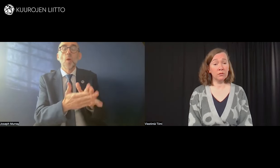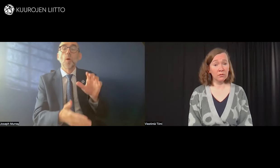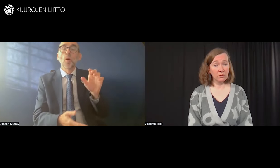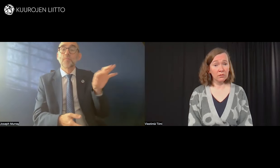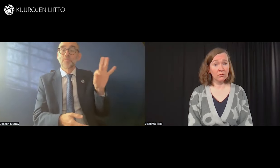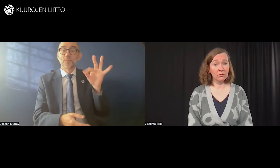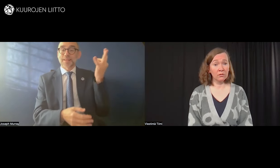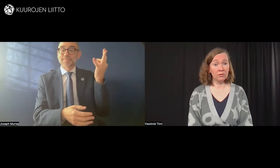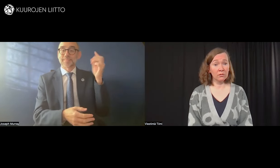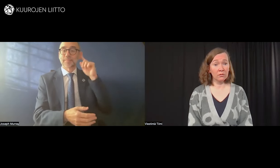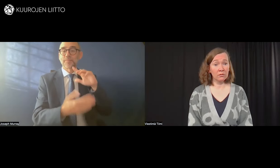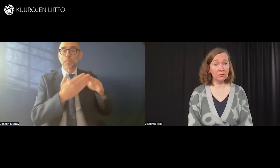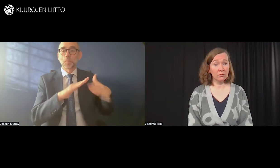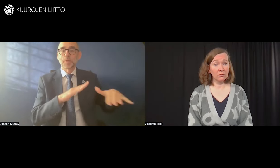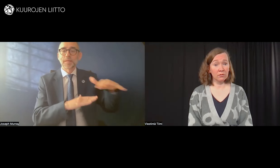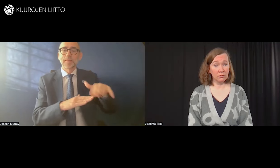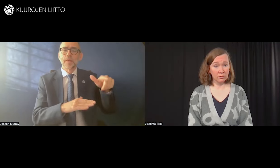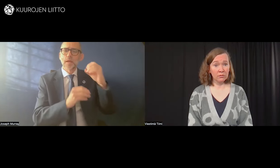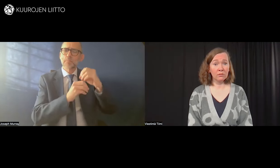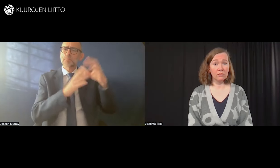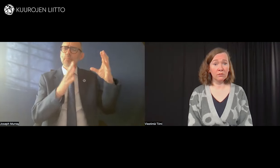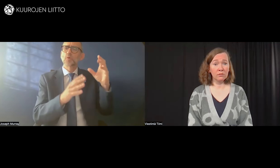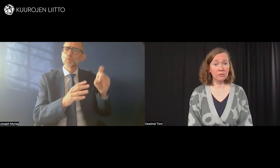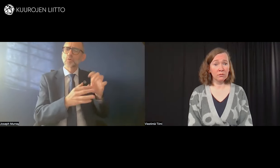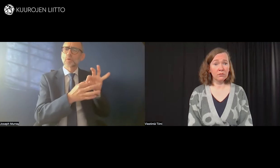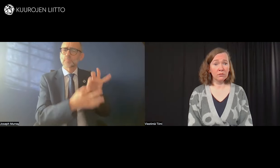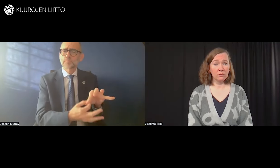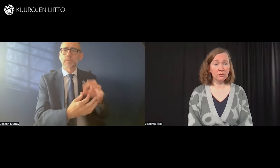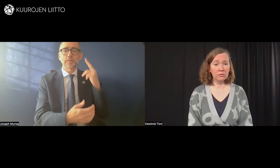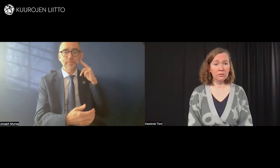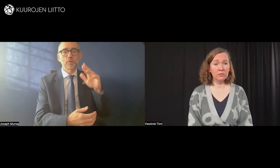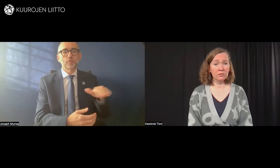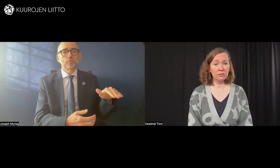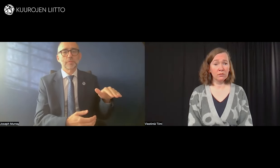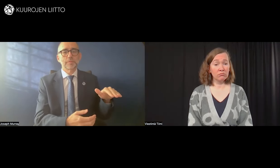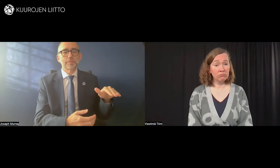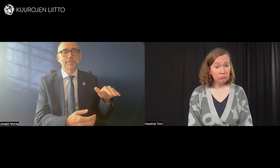Myöhemmin Ranskan kuurojen yhteisössä syntyi ajatus, että kuuroille lapsillekin pitäisi olla samanlainen.